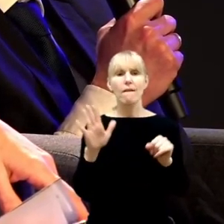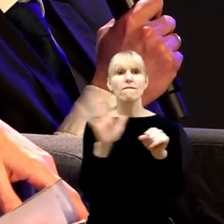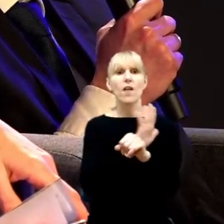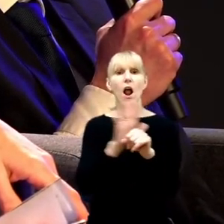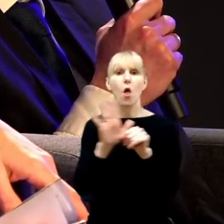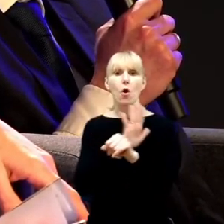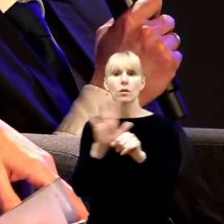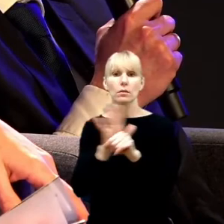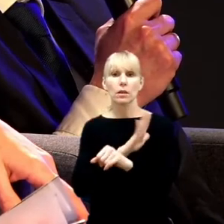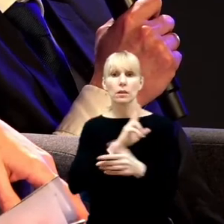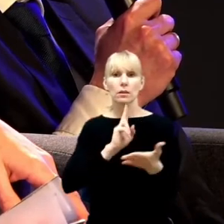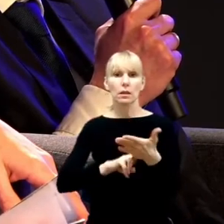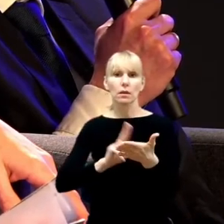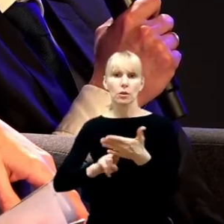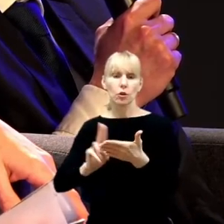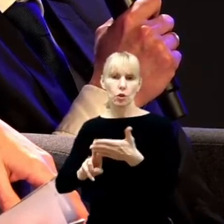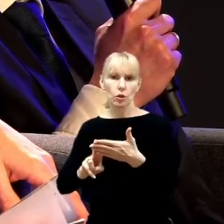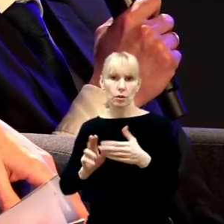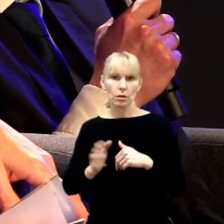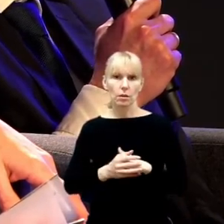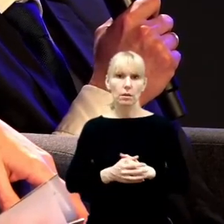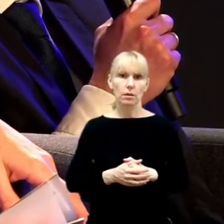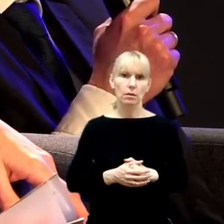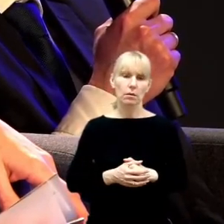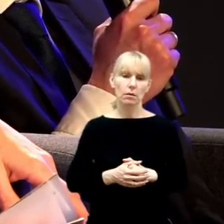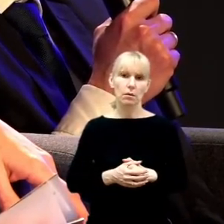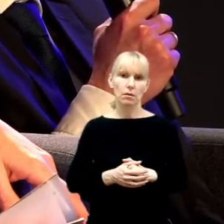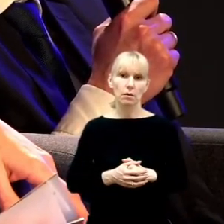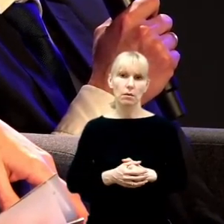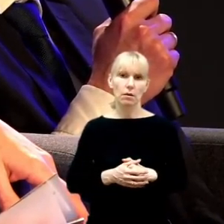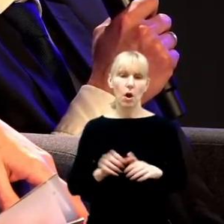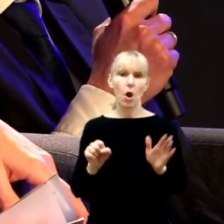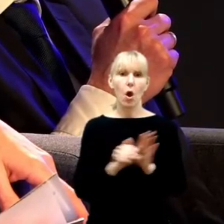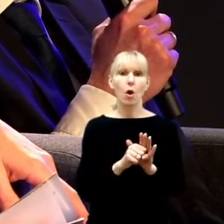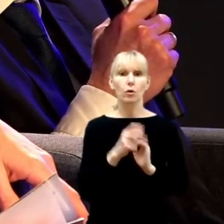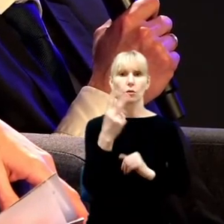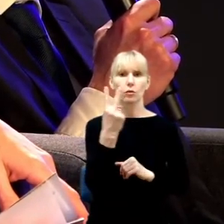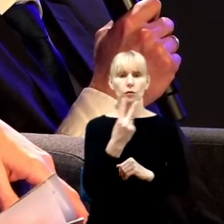to mówimy od 2 złotych do 4 złotych do metra kwadratowego.